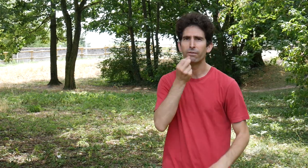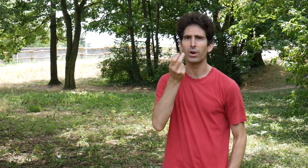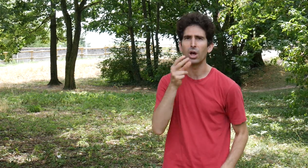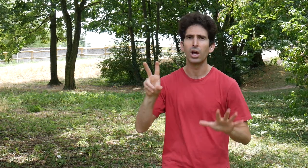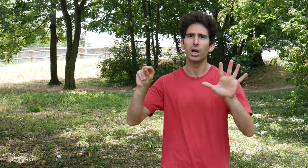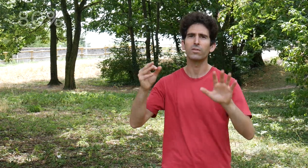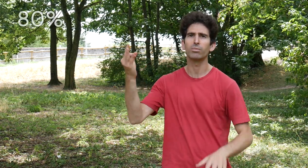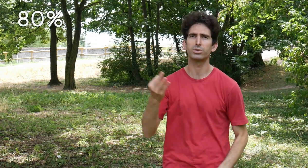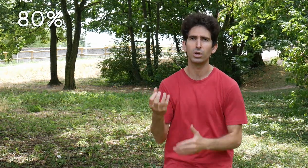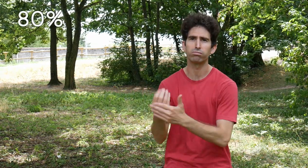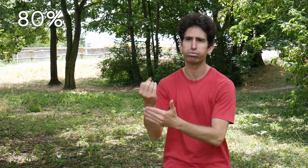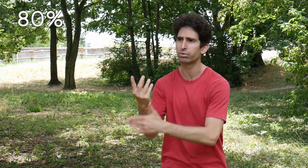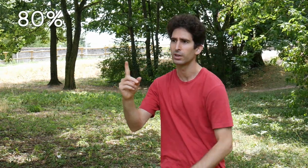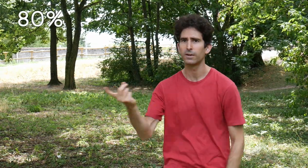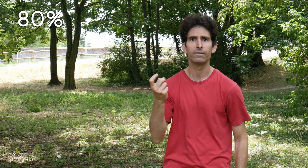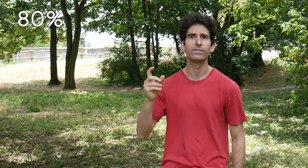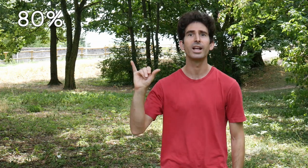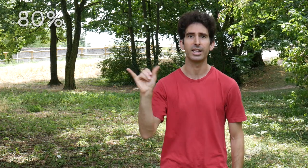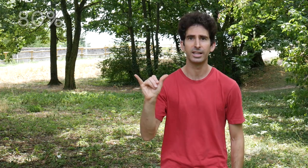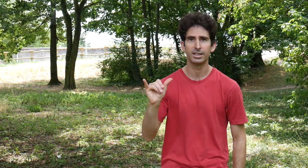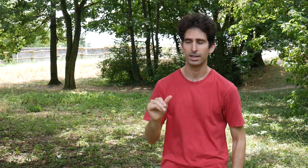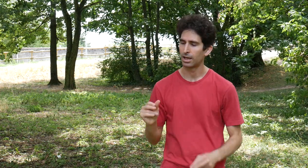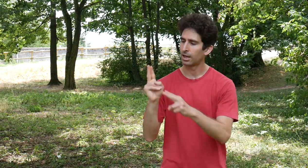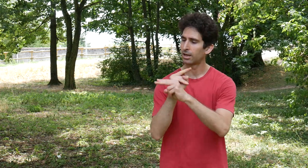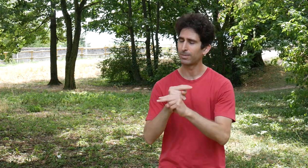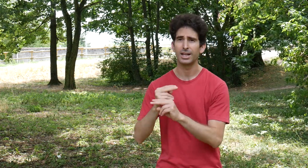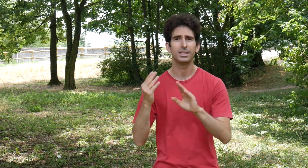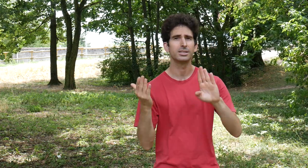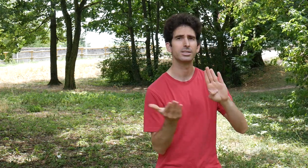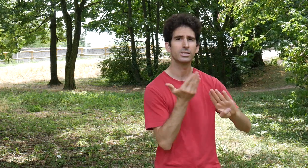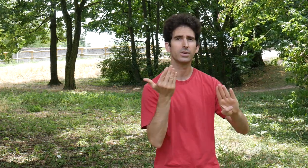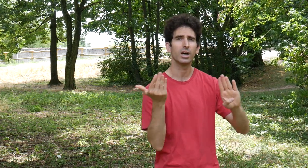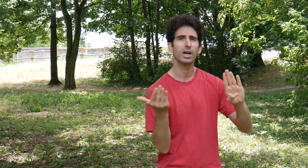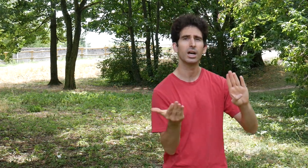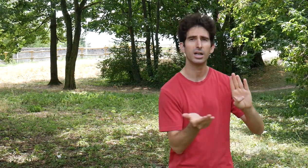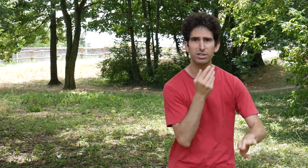80% des nouvelles fleurs viennent des abeilles sauvages